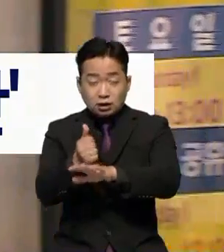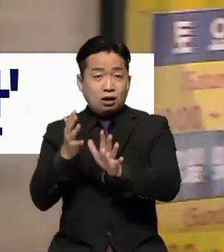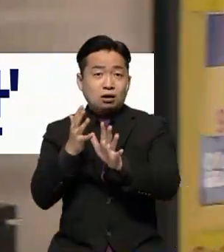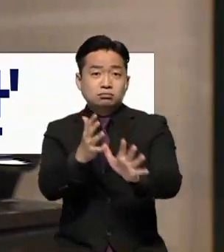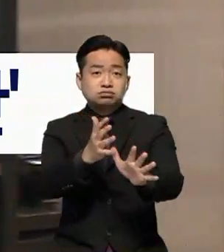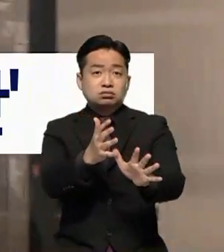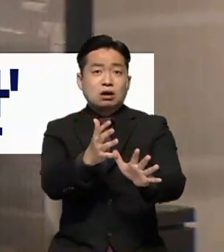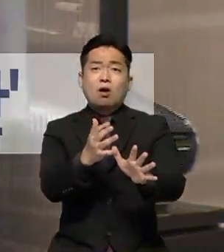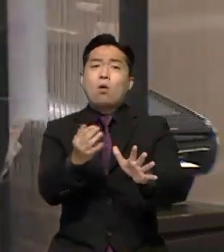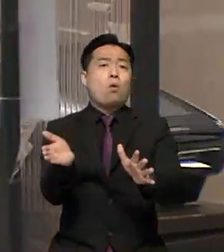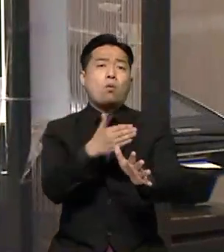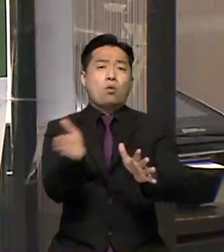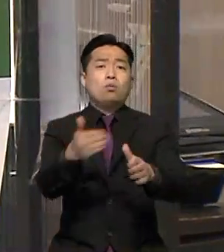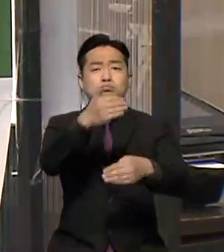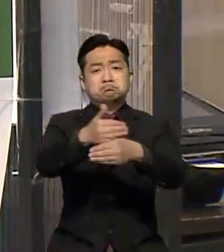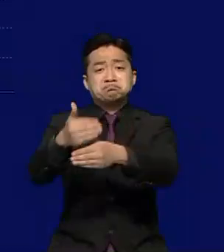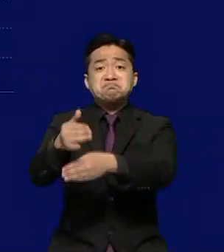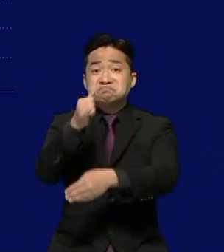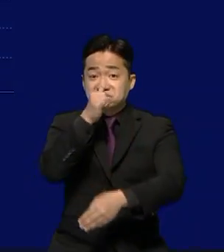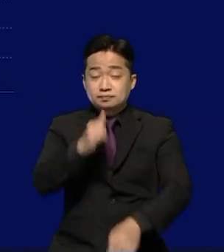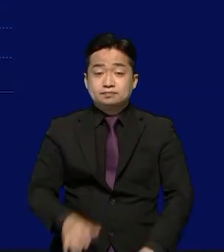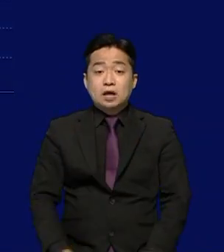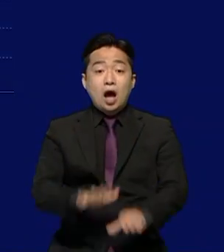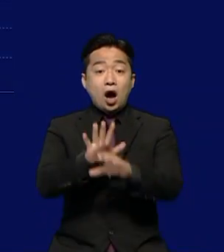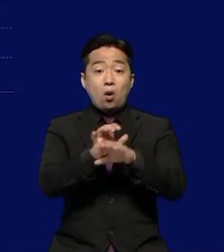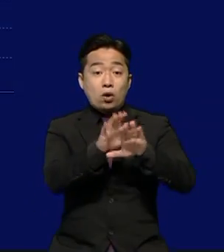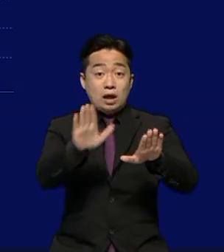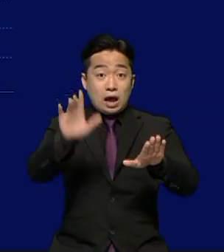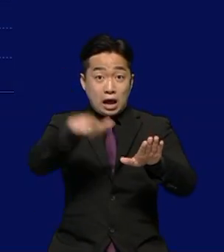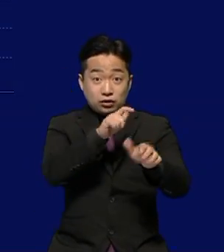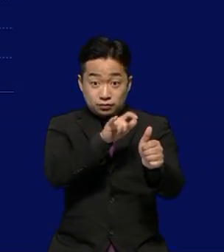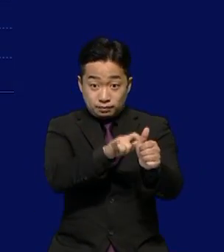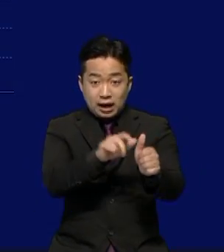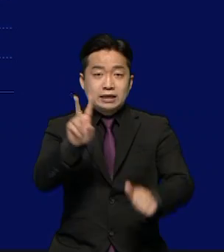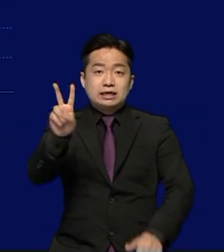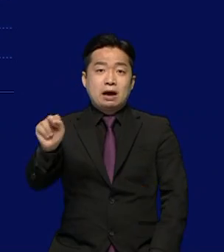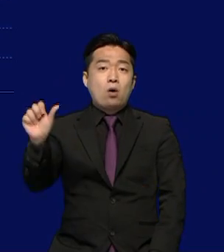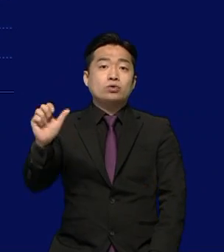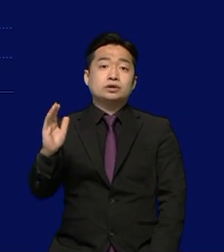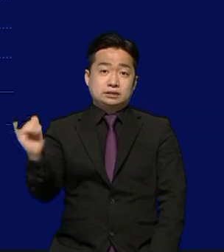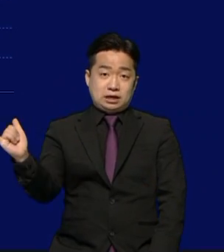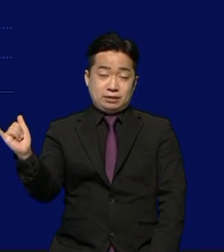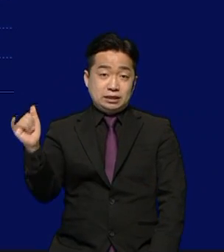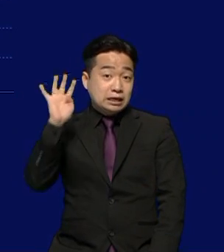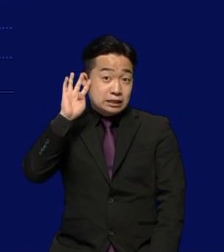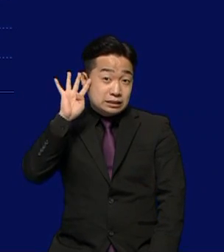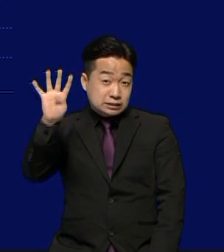닫는 곳도 많습니다. 코로나19 신규 확진자 수는 2만 5천여 명. 나흘째 4만 명 아래입니다.